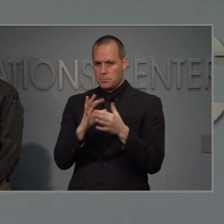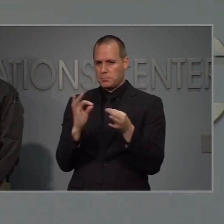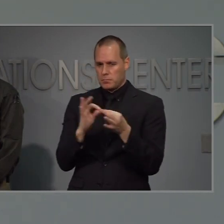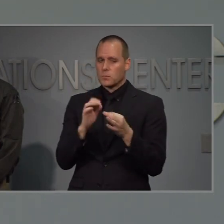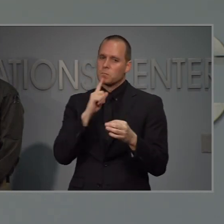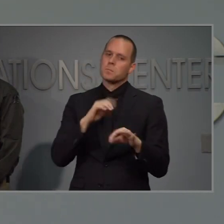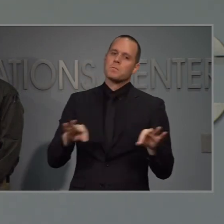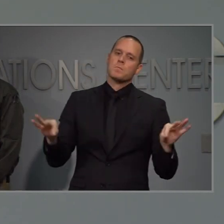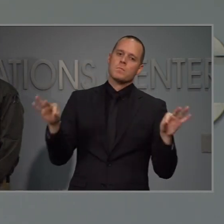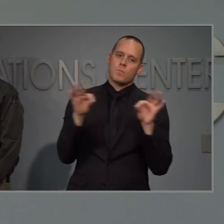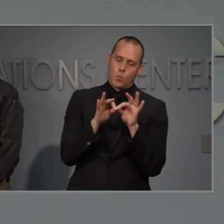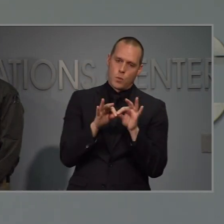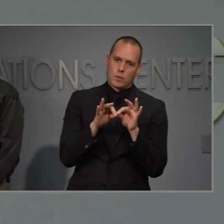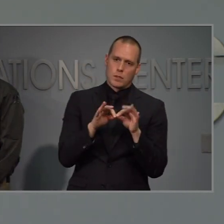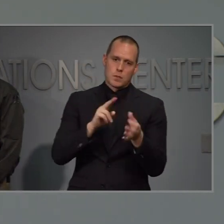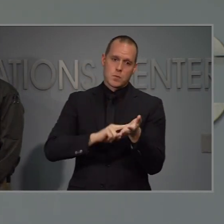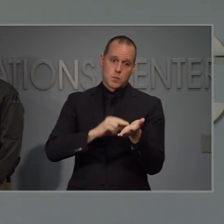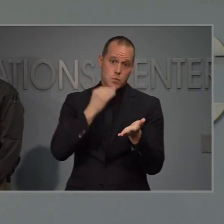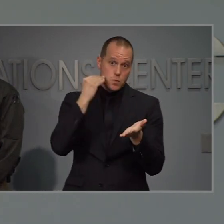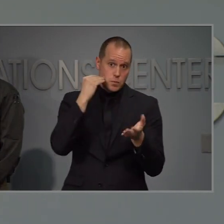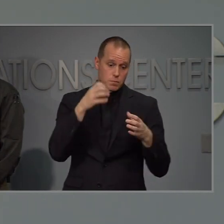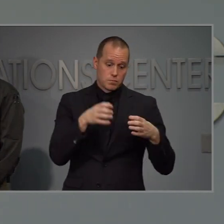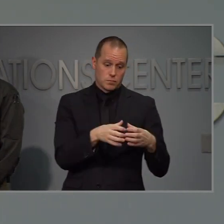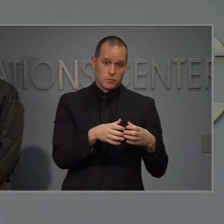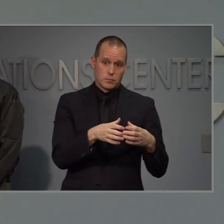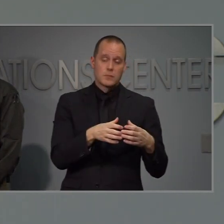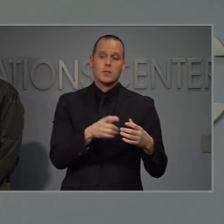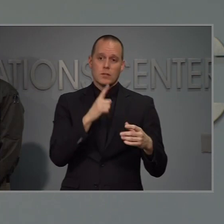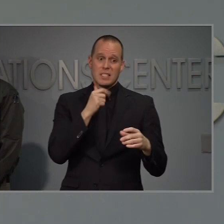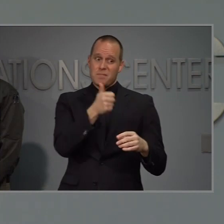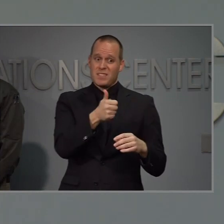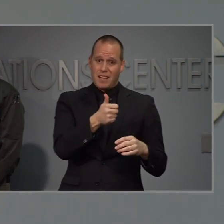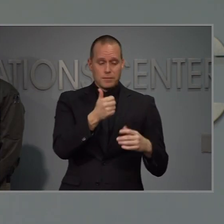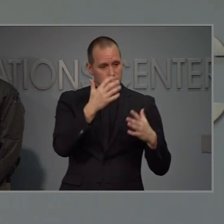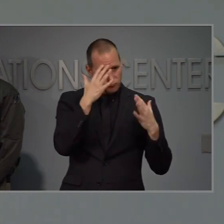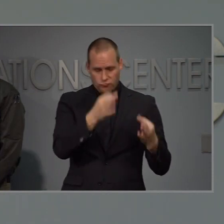Claro, gracias y si como dijo el gobernador es tan importante